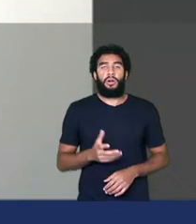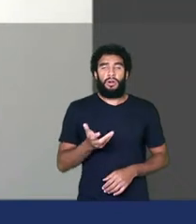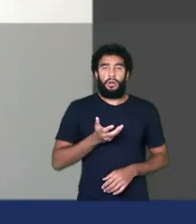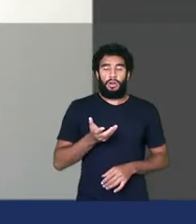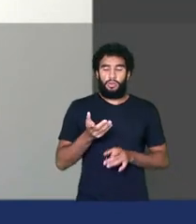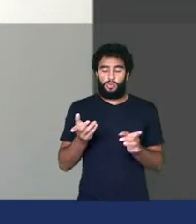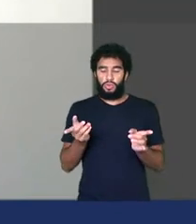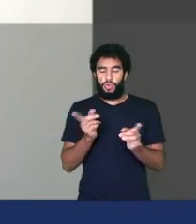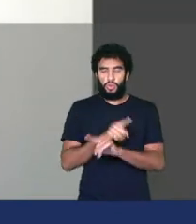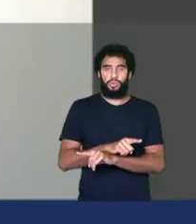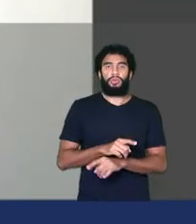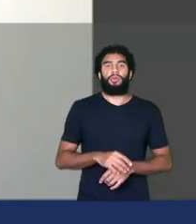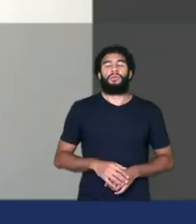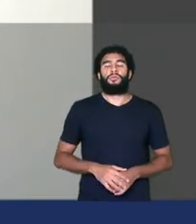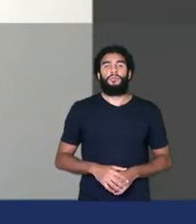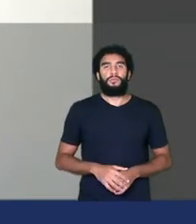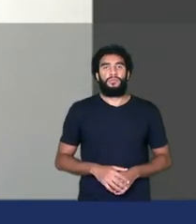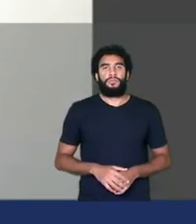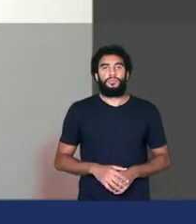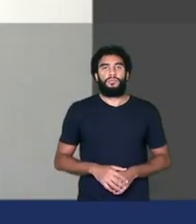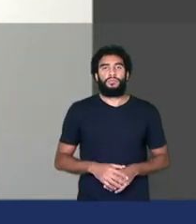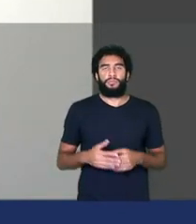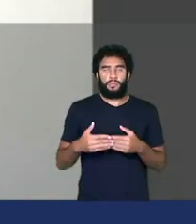NÓS AINDA ESPERAMOS, NÉ , REVERTER. PORQUE AINDA TEM UM PROCESSO PELA FRENTE. É UM